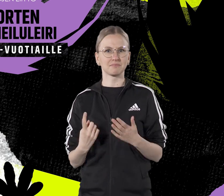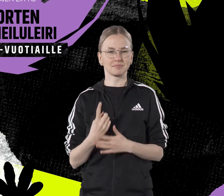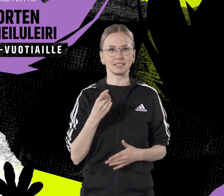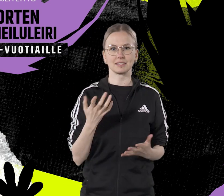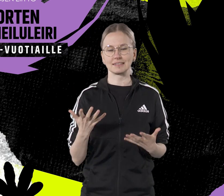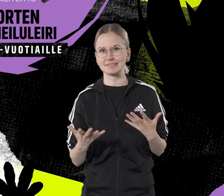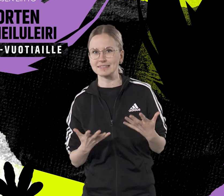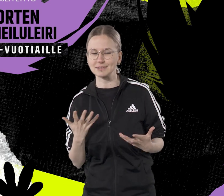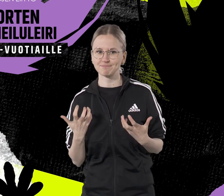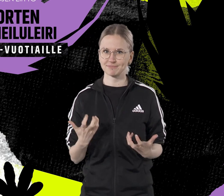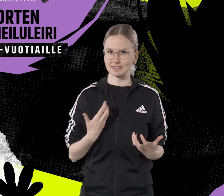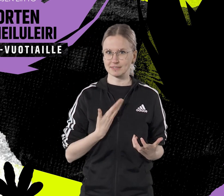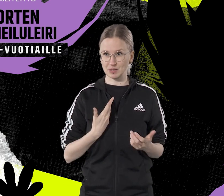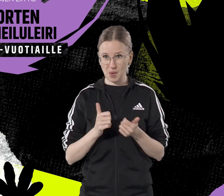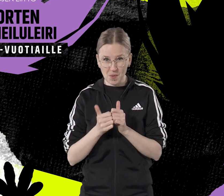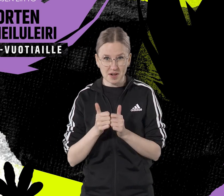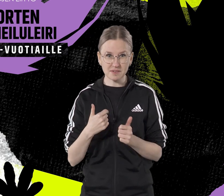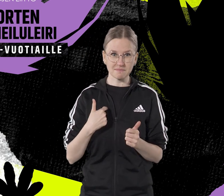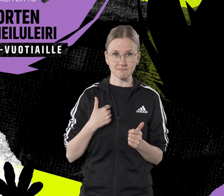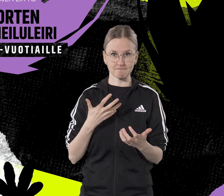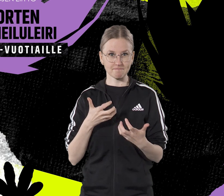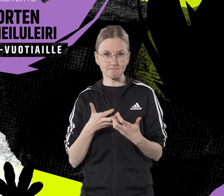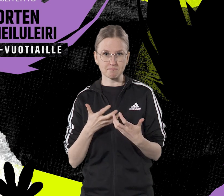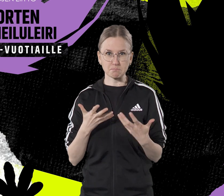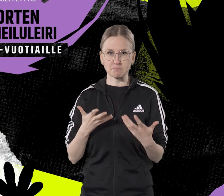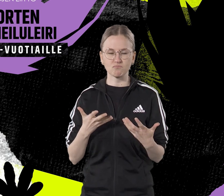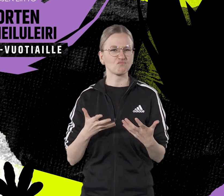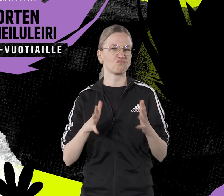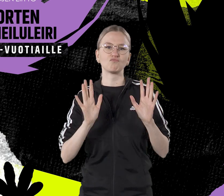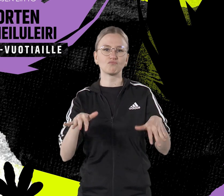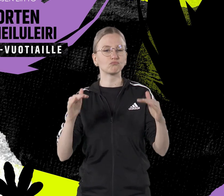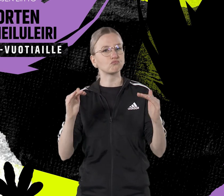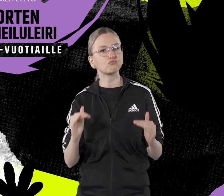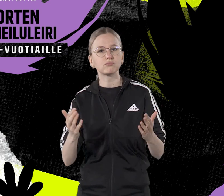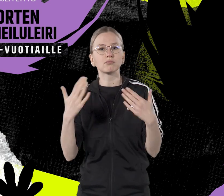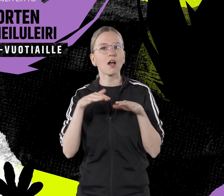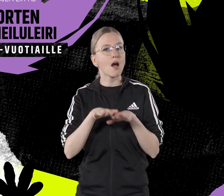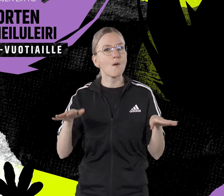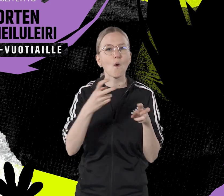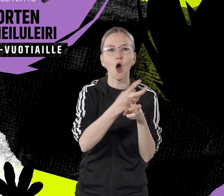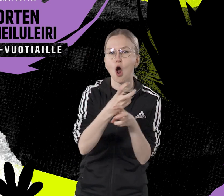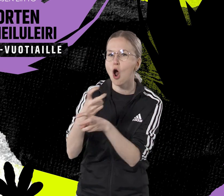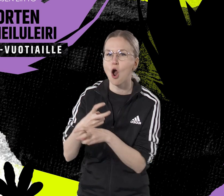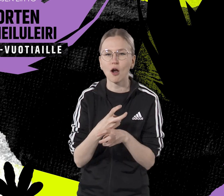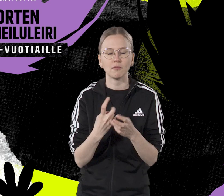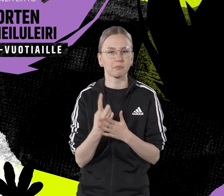Jos sinusta on aina tuntunut että urheilu ei ole sinun juttusi, - nyt sinulla on hyvä tilaisuus murtaa ennakkoluulojasi.